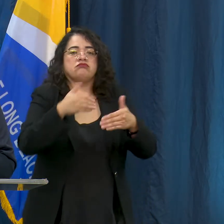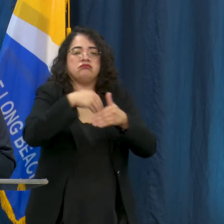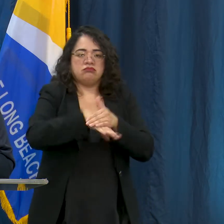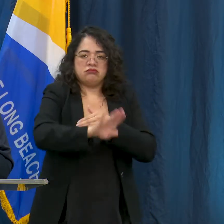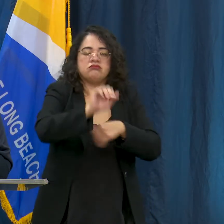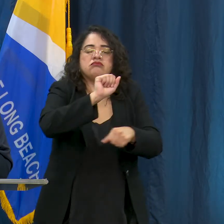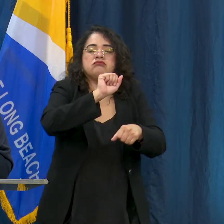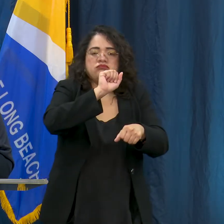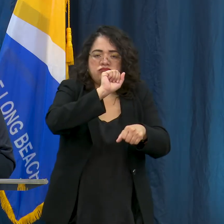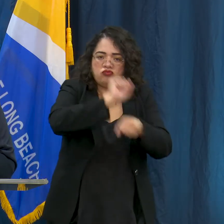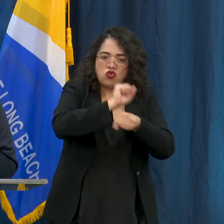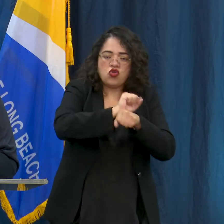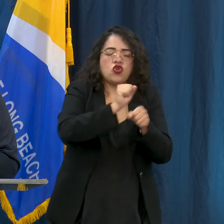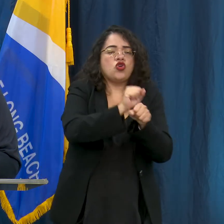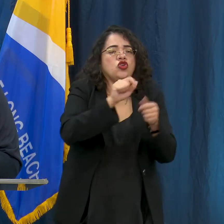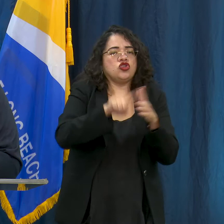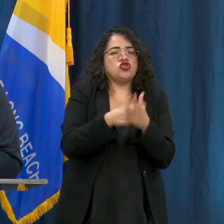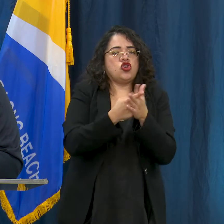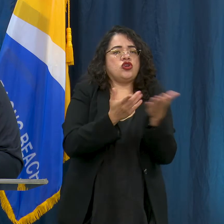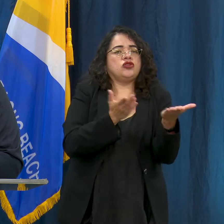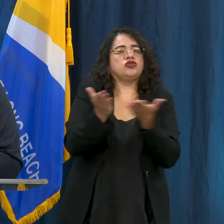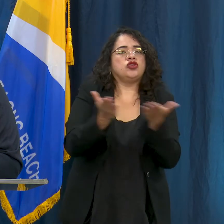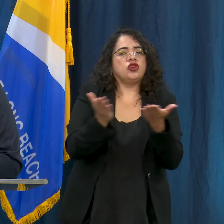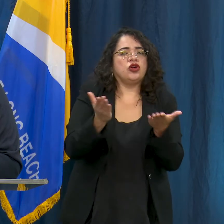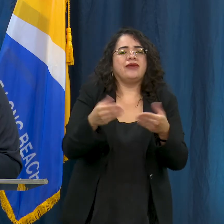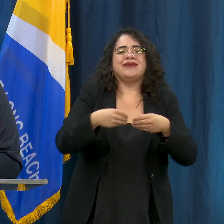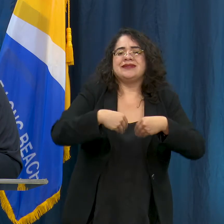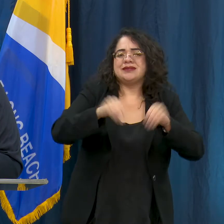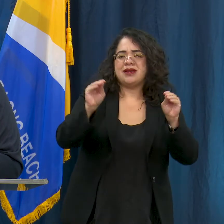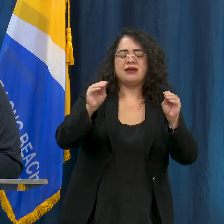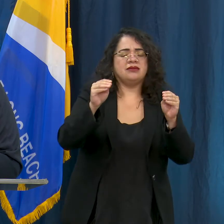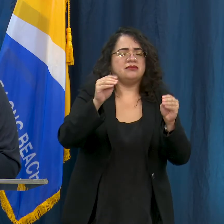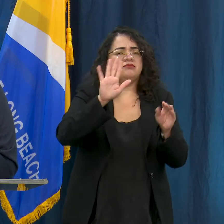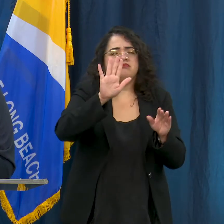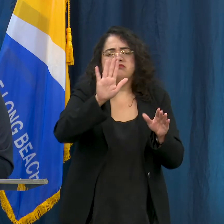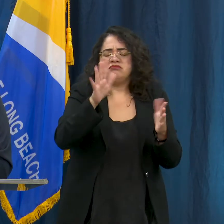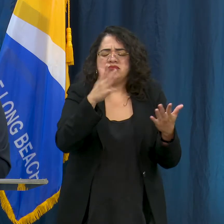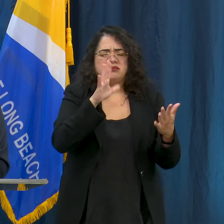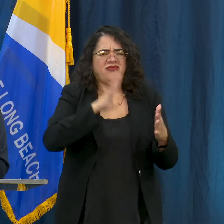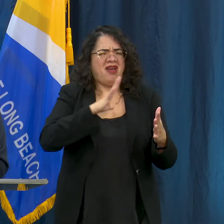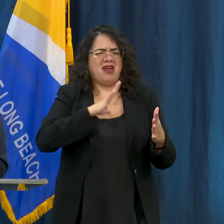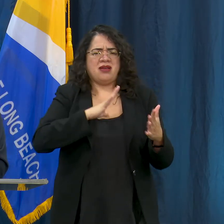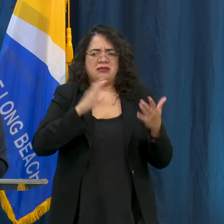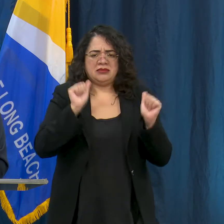tomar medidas de precaution es una responsabilidad a compartir de y de las